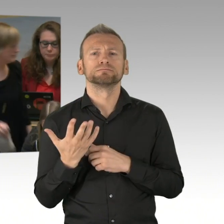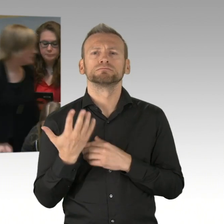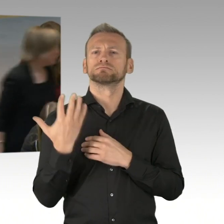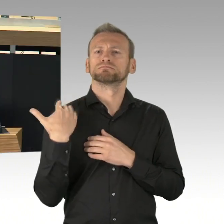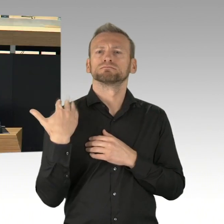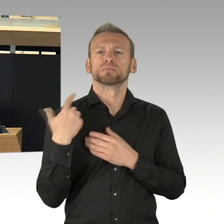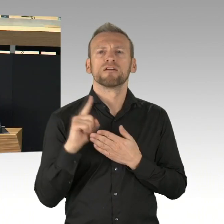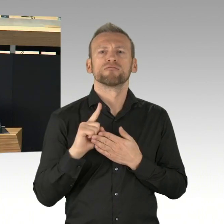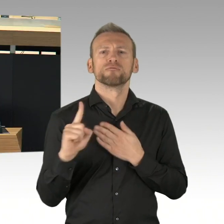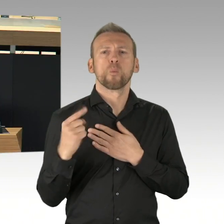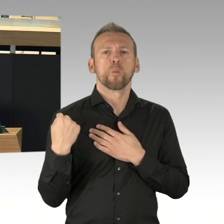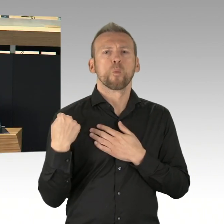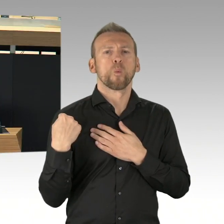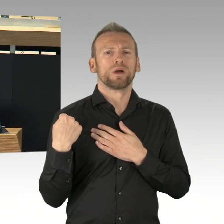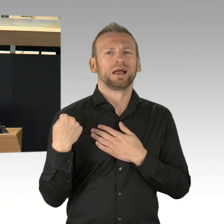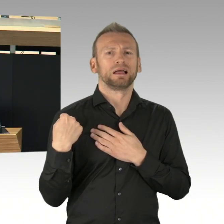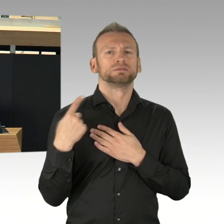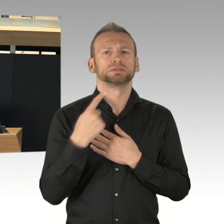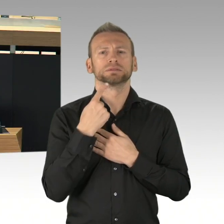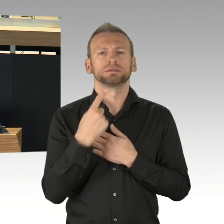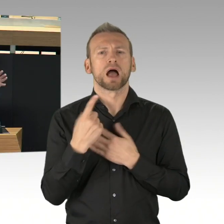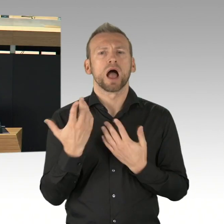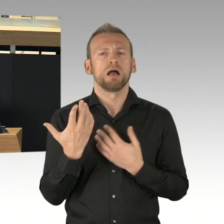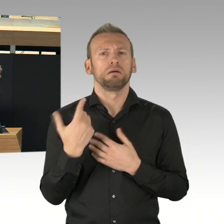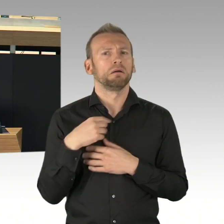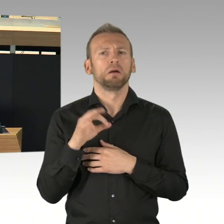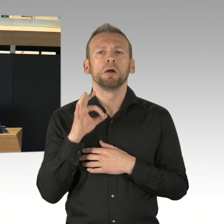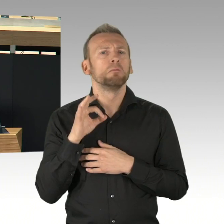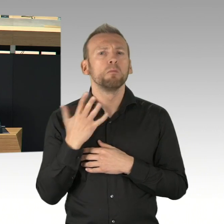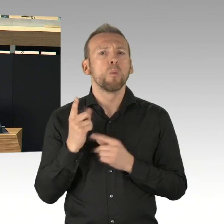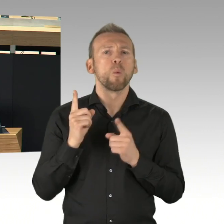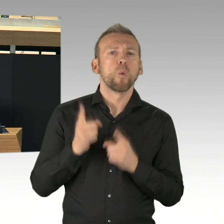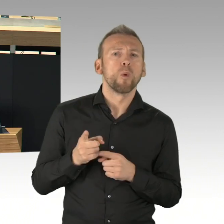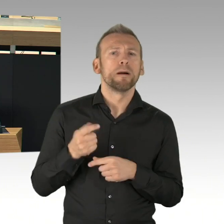und 150-Fußballfelder-große-Flächen in dieser Stadt nicht bebaut,